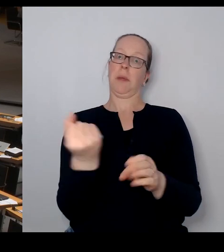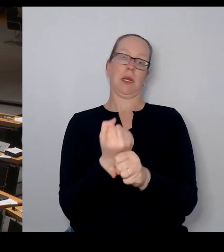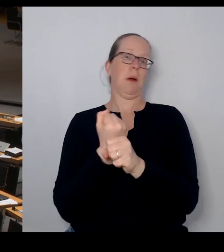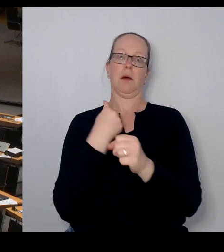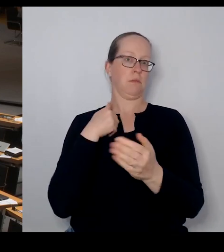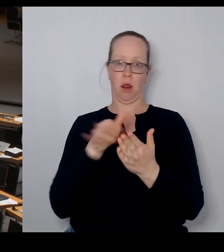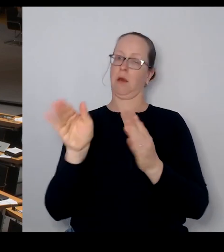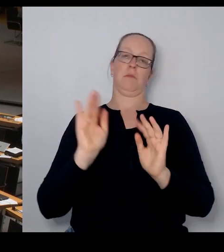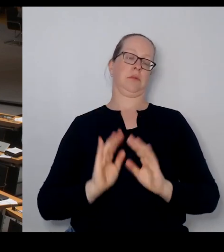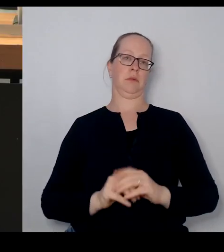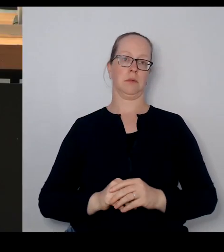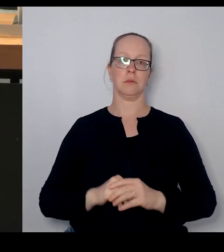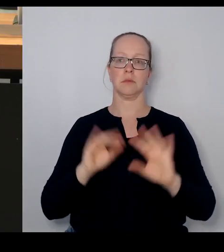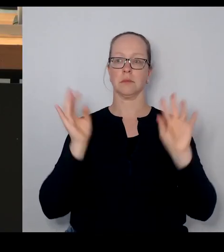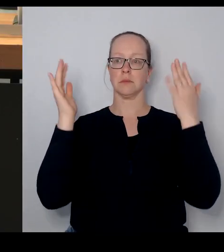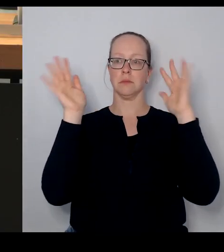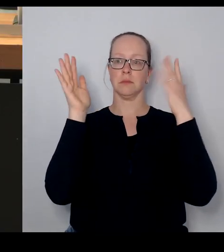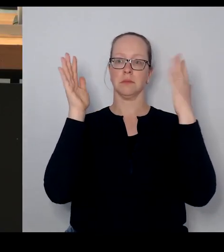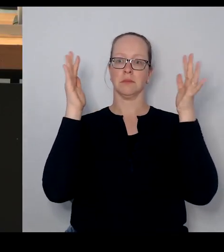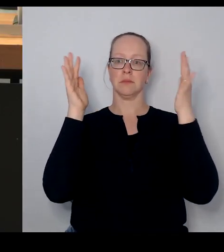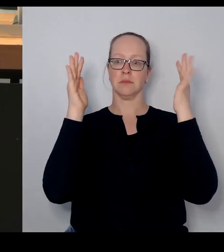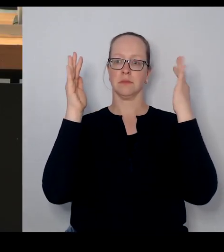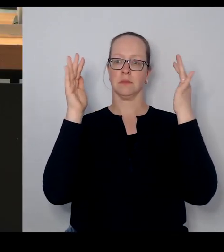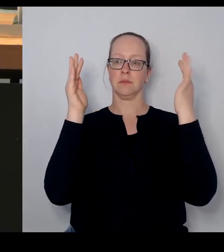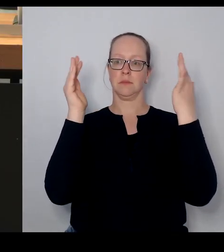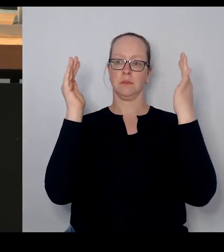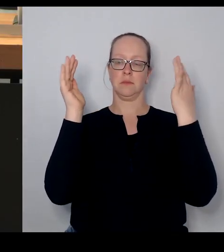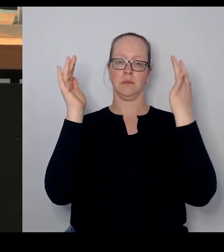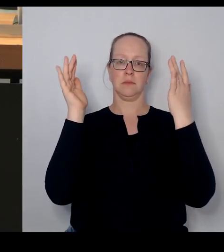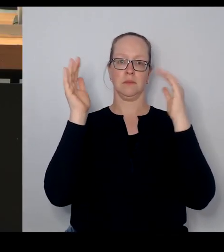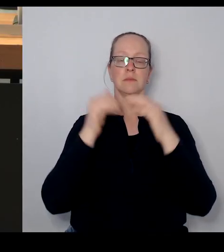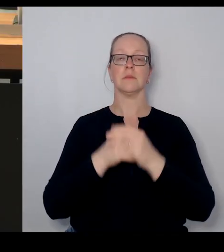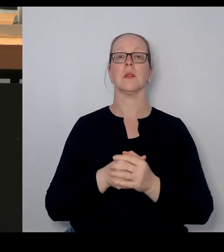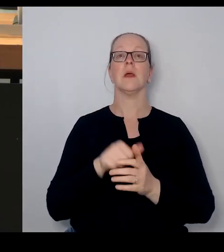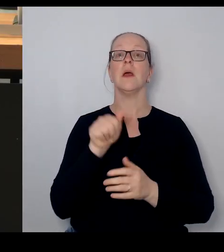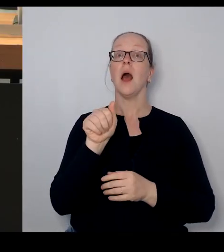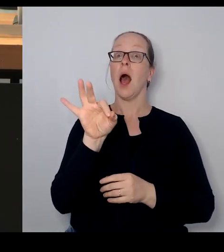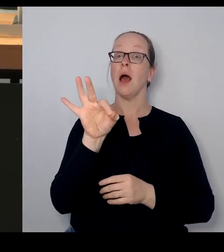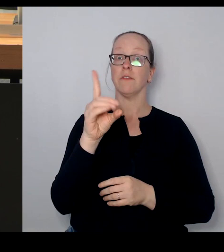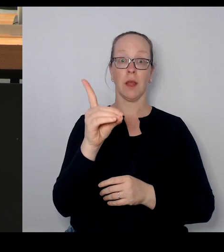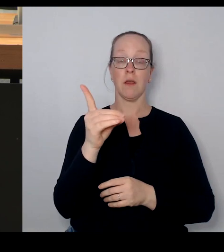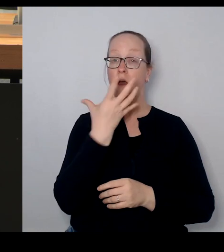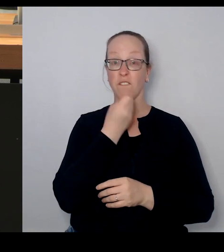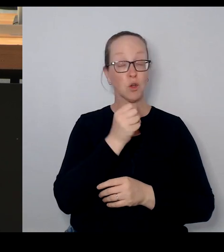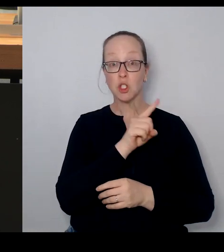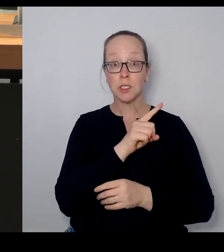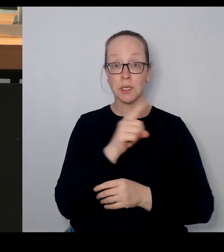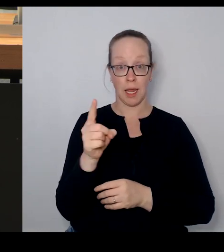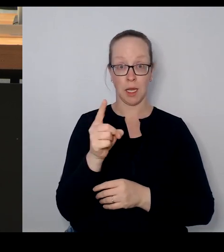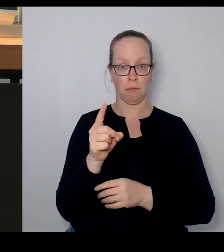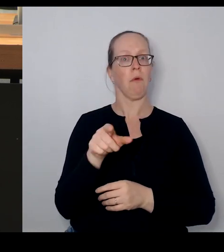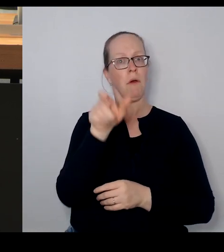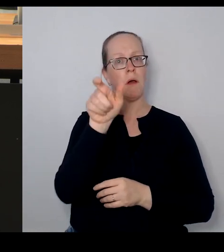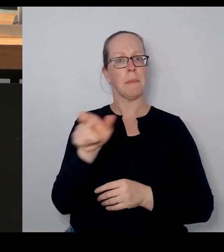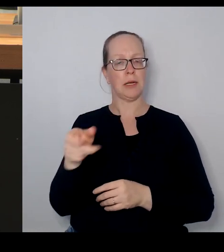Die AfD will nicht, dass Menschen, die in Not sind, ein Obdach bekommen. Ich gehe aber davon aus, dass sie damit ziemlich alleine sind